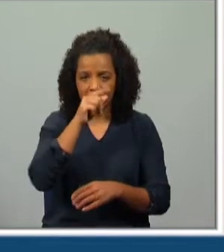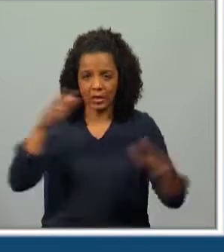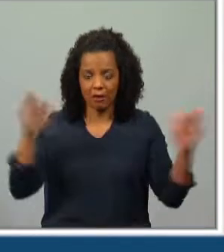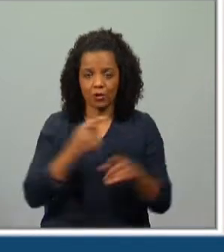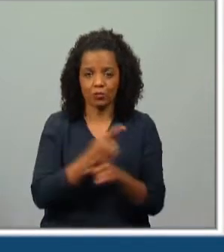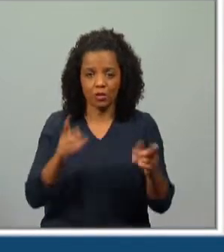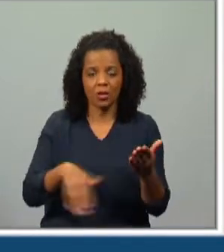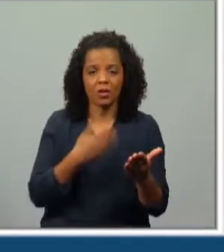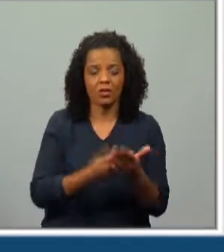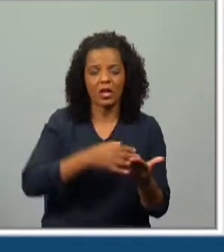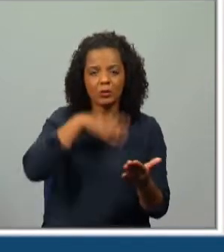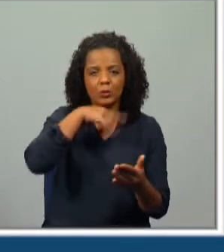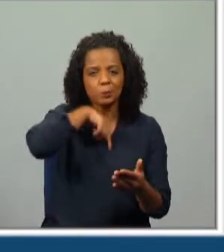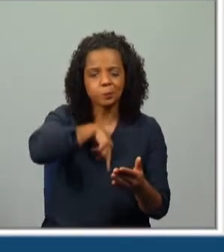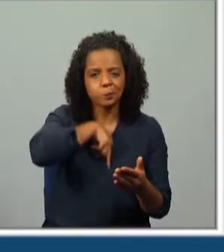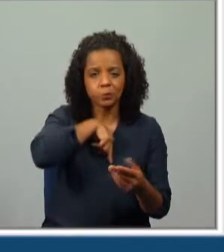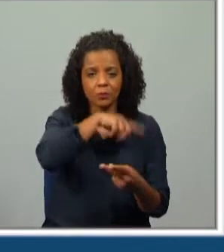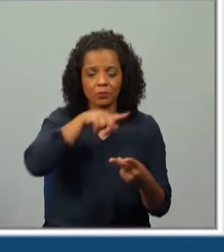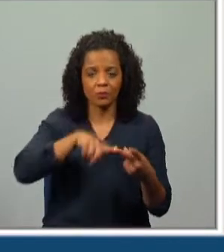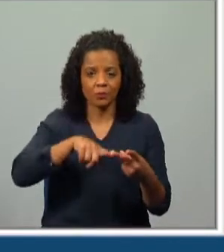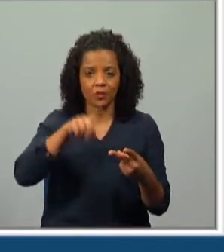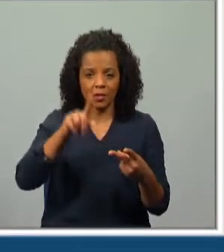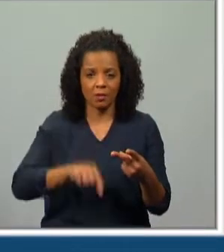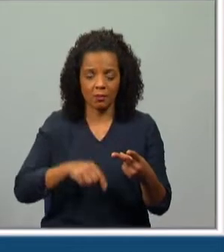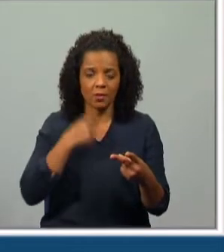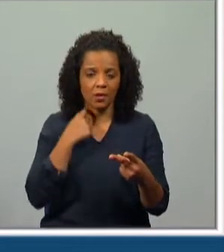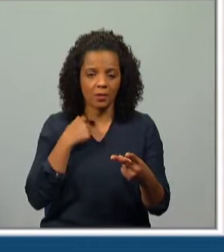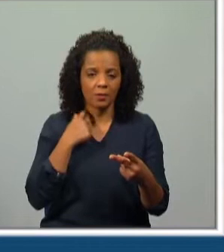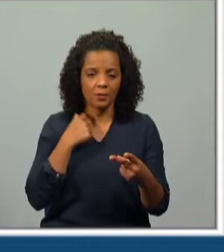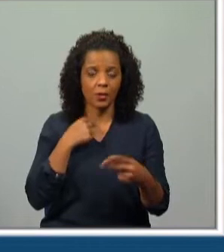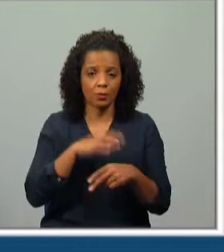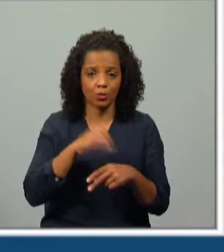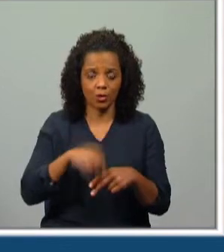intoxicarem não só porque elas ingerem petróleo mas 醉人不只是因為他們吃油，而且